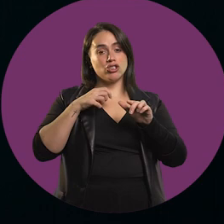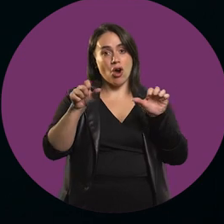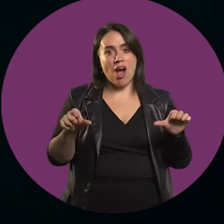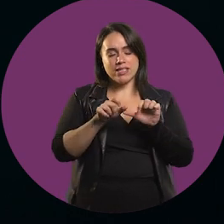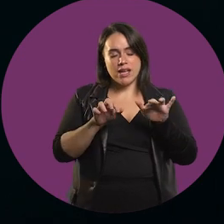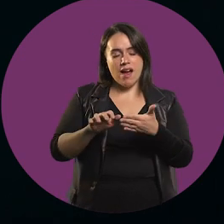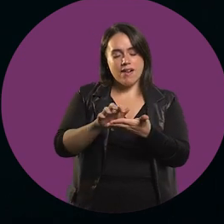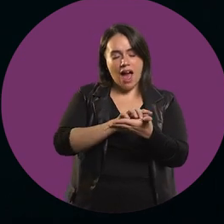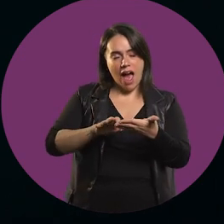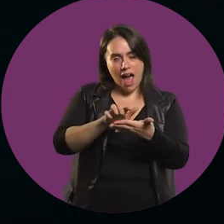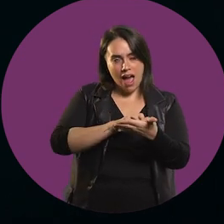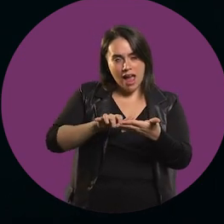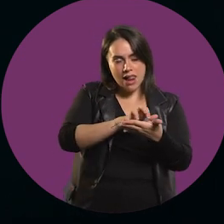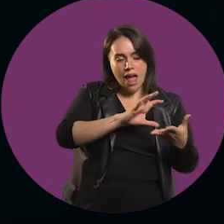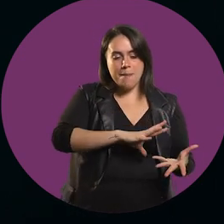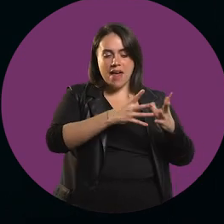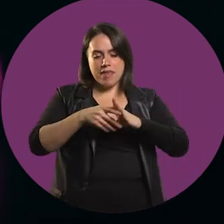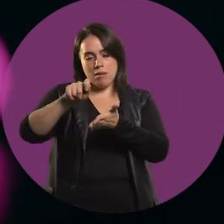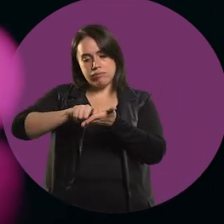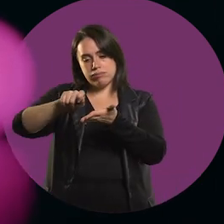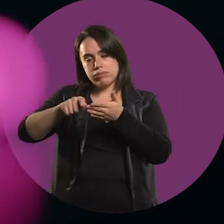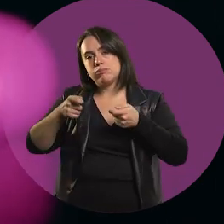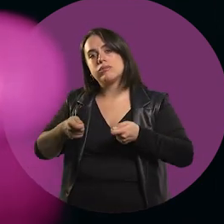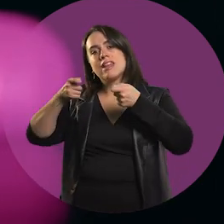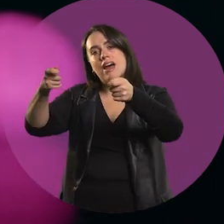mi maestra los pudiera leer, y me